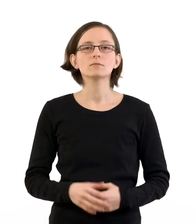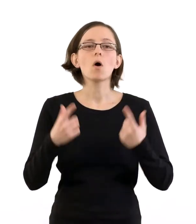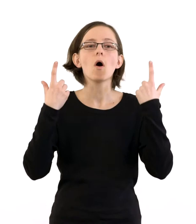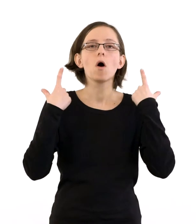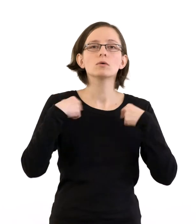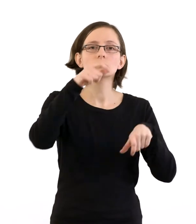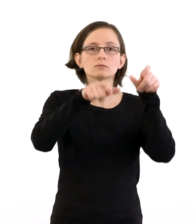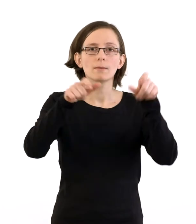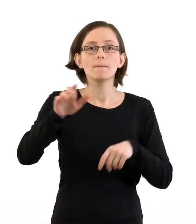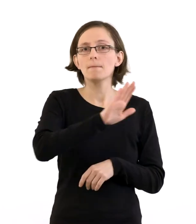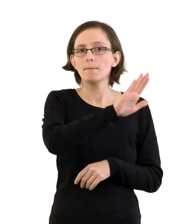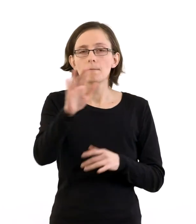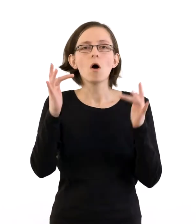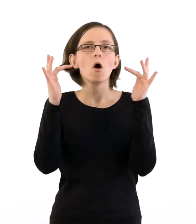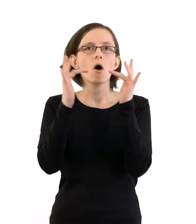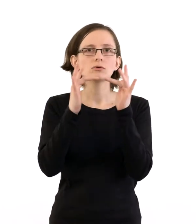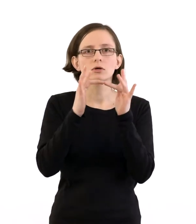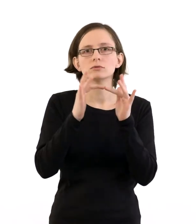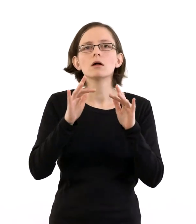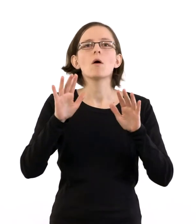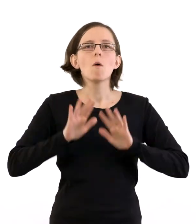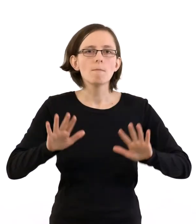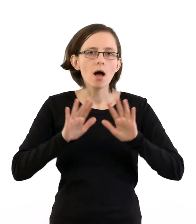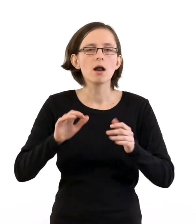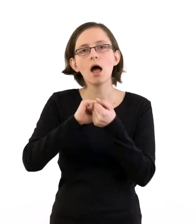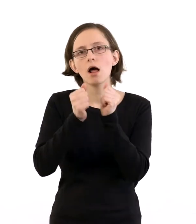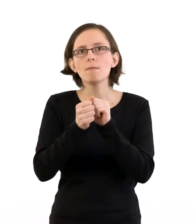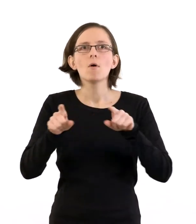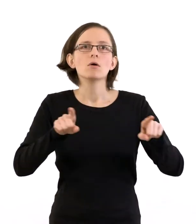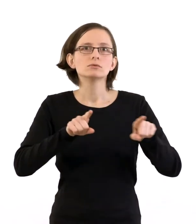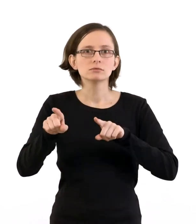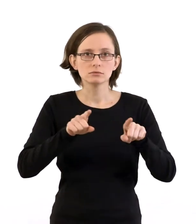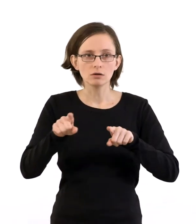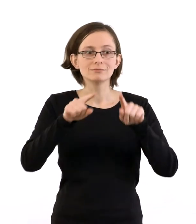Osoby posiadające orzeczenia o stopniu niepełnosprawności umiarkowanym lub znacznym,